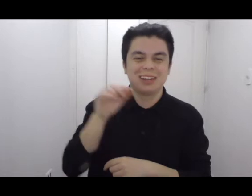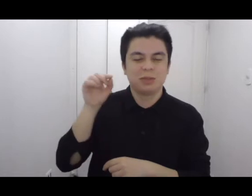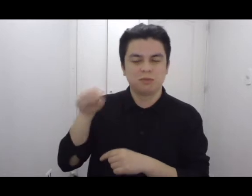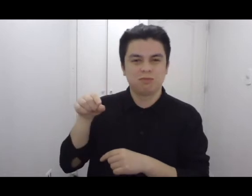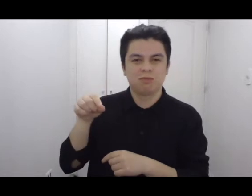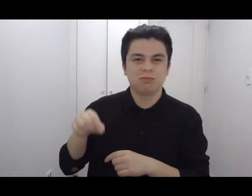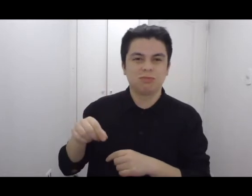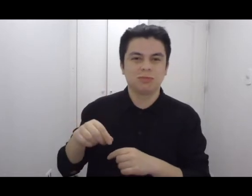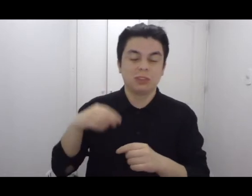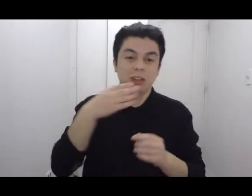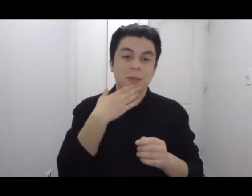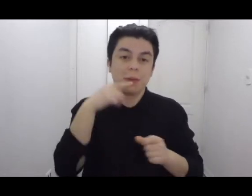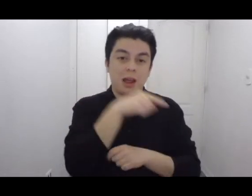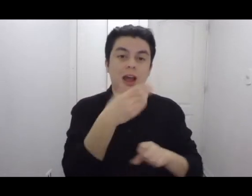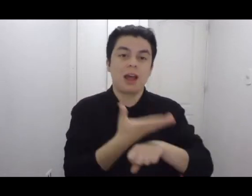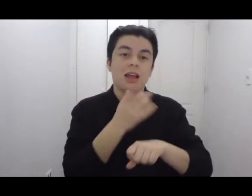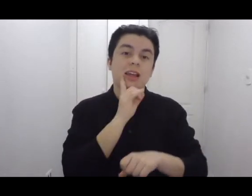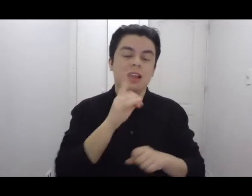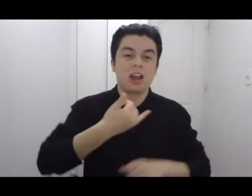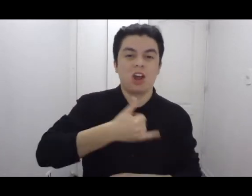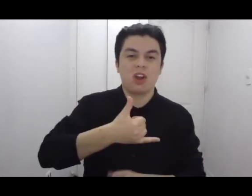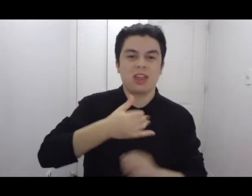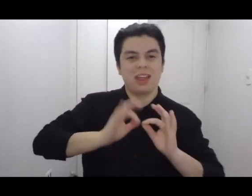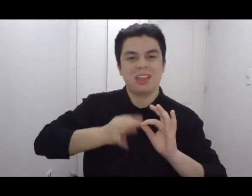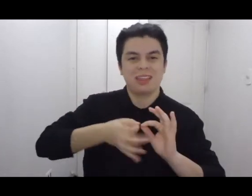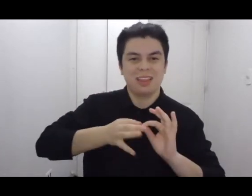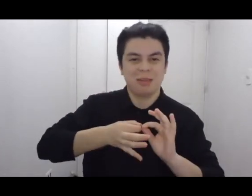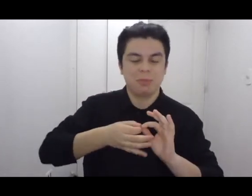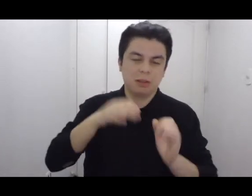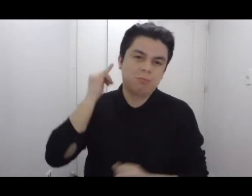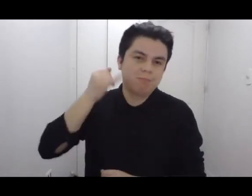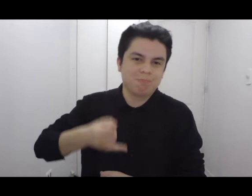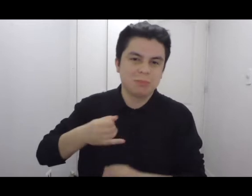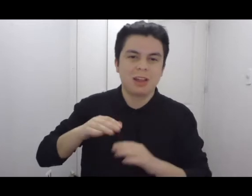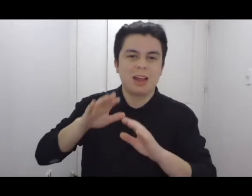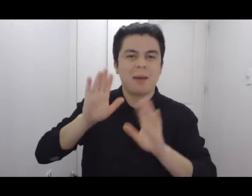estamos con jordán también que nuestro intérprete en lengua de señas que va a estar interpretando